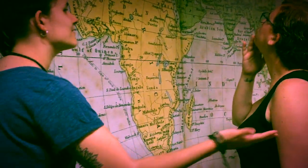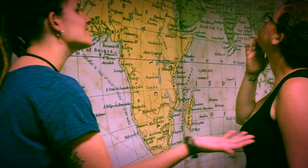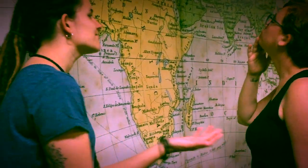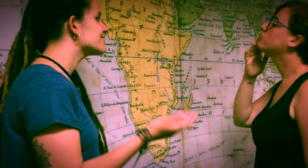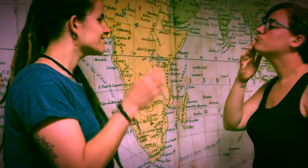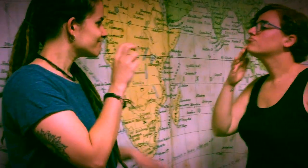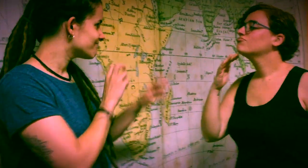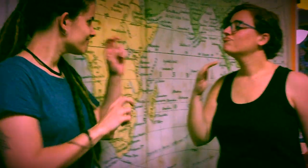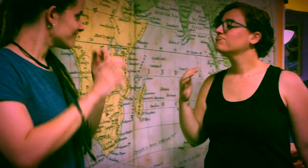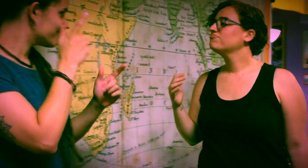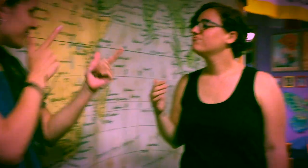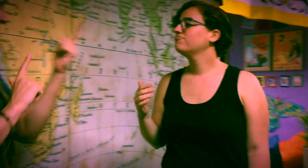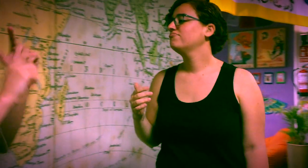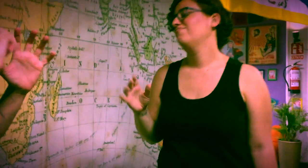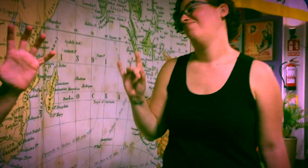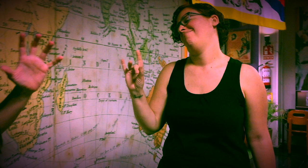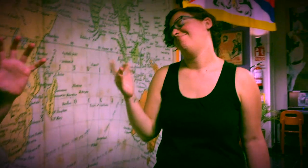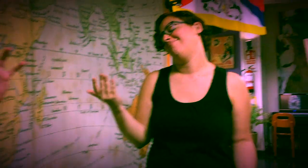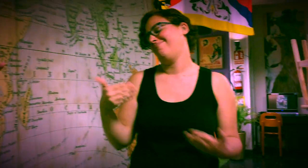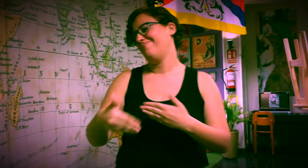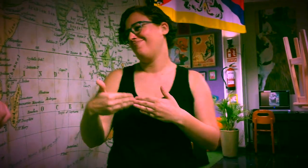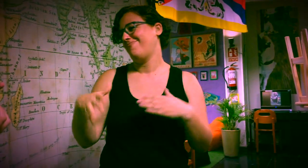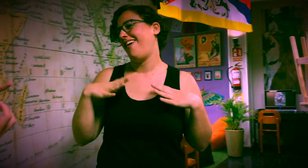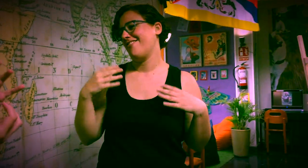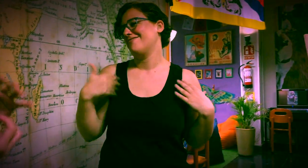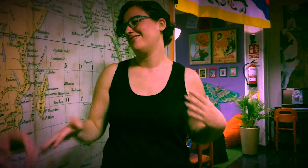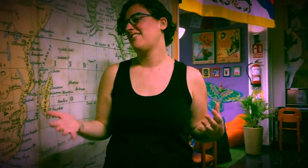¿Qué haces? ¿Buscar tu próximo destino? Claro, las vacaciones están al caer.